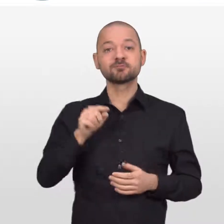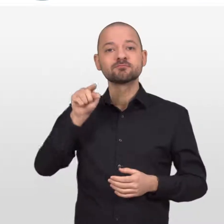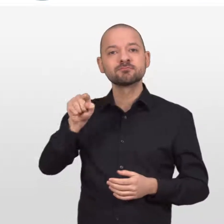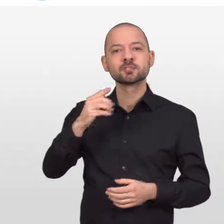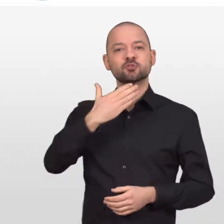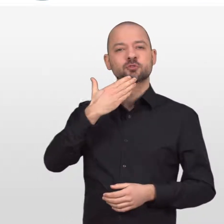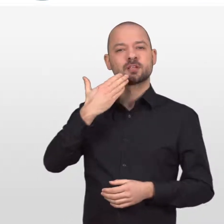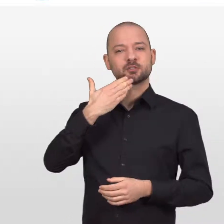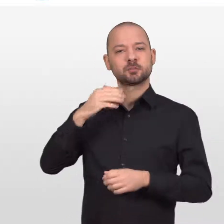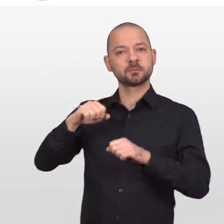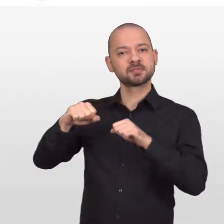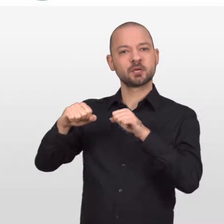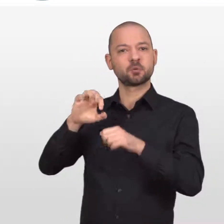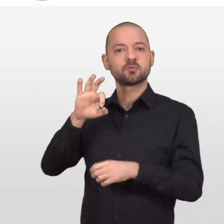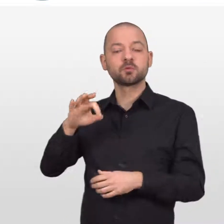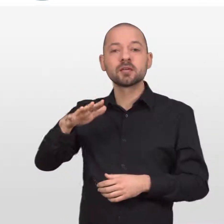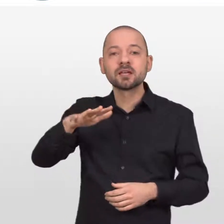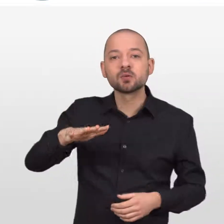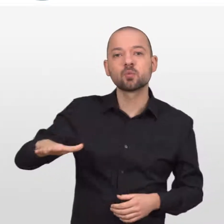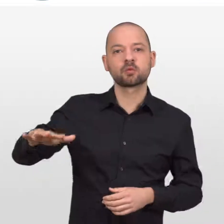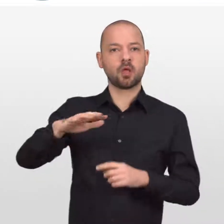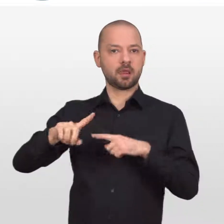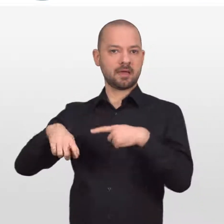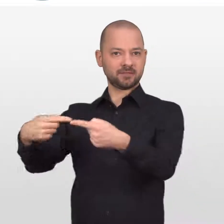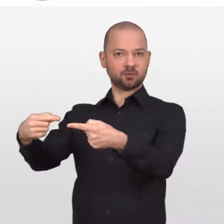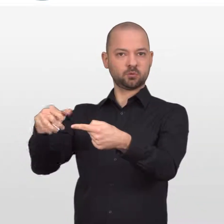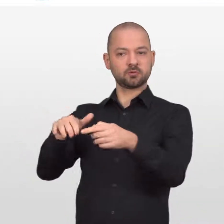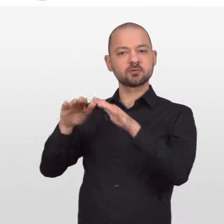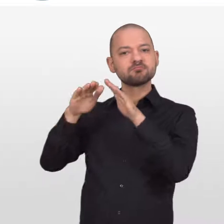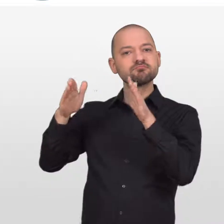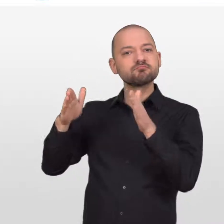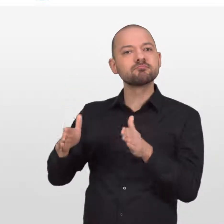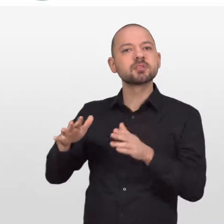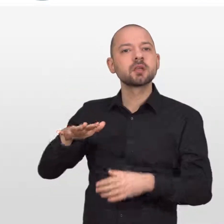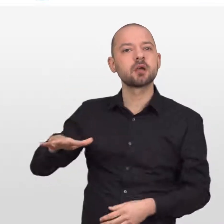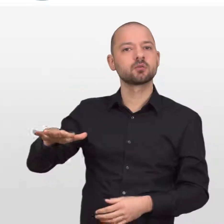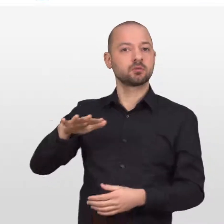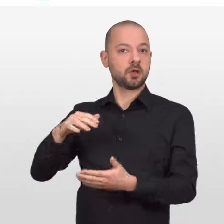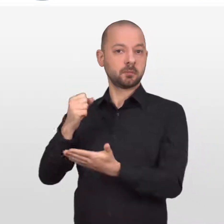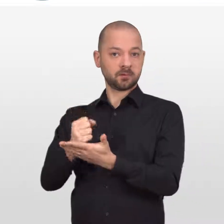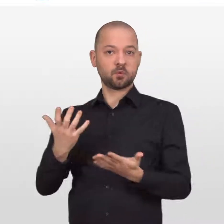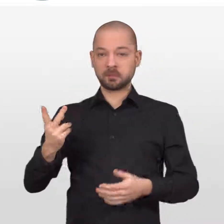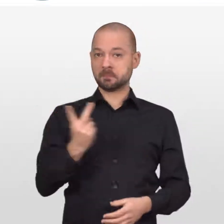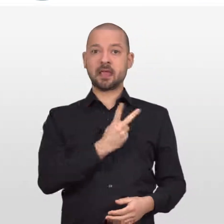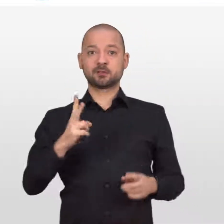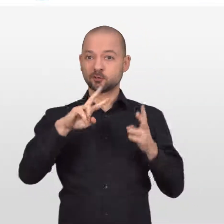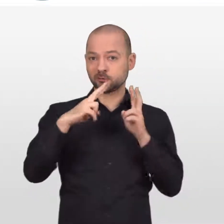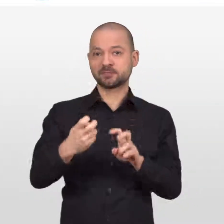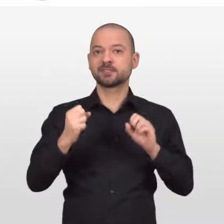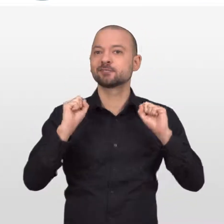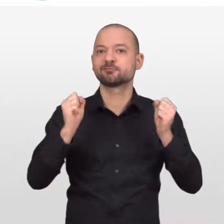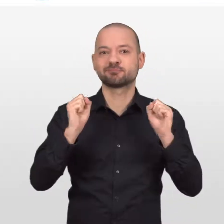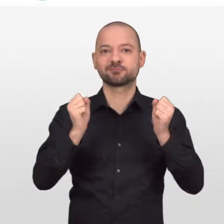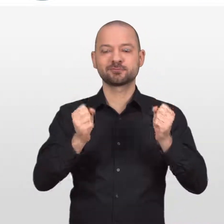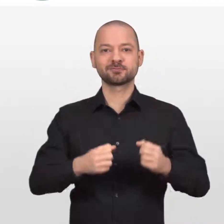und die Nationale Behörde im Tschechischen Ministerium für Regionalentwicklung. a Národním orgánem při Ministerstvu pro místní rozvoj ČR.